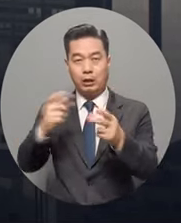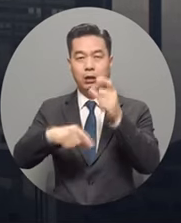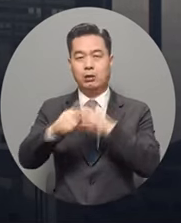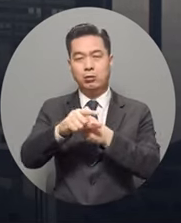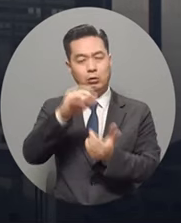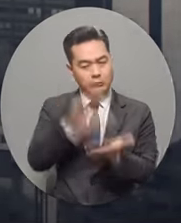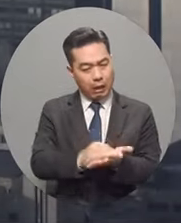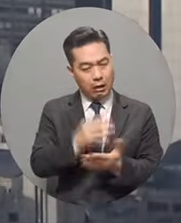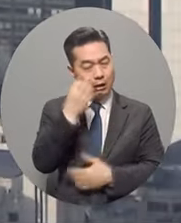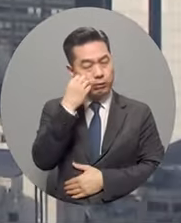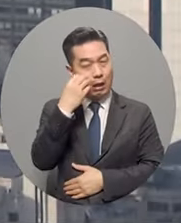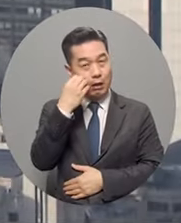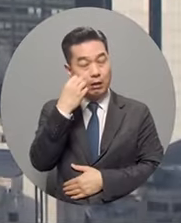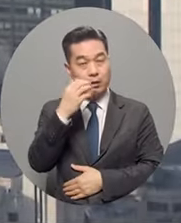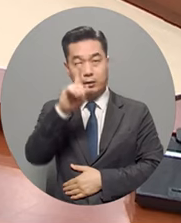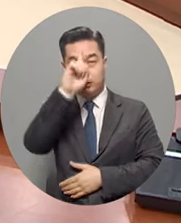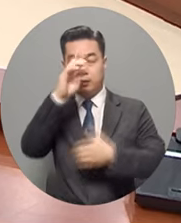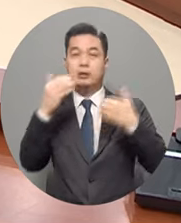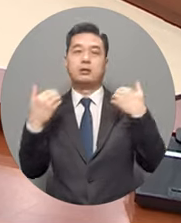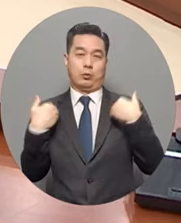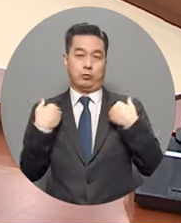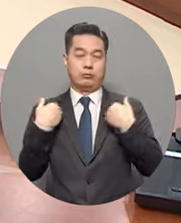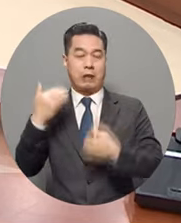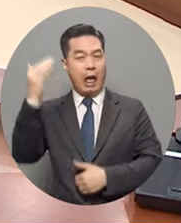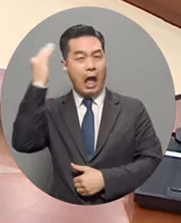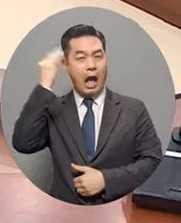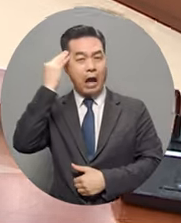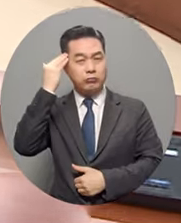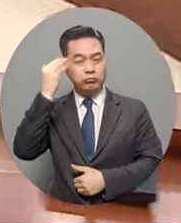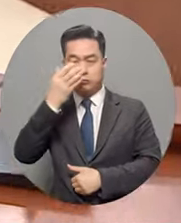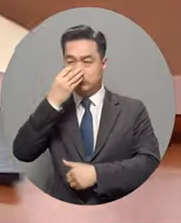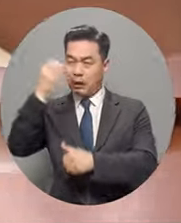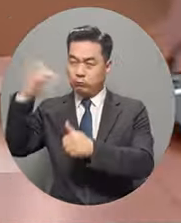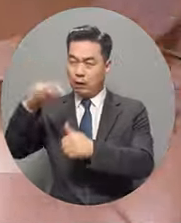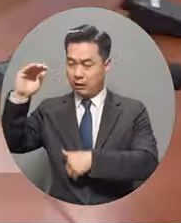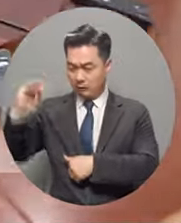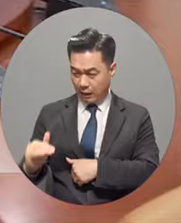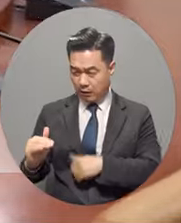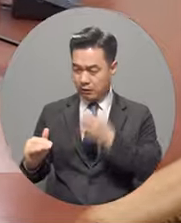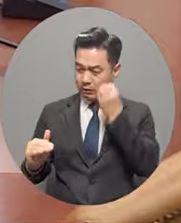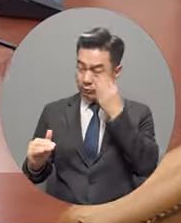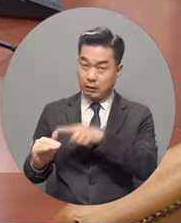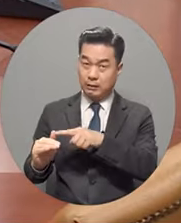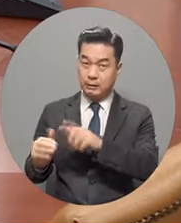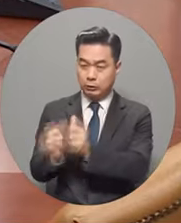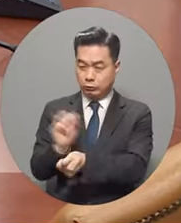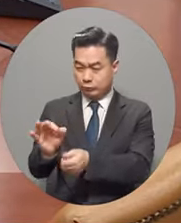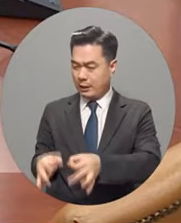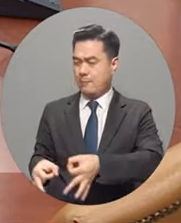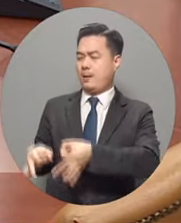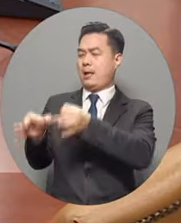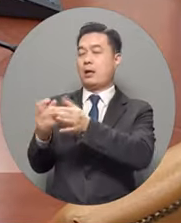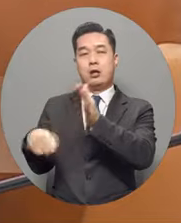인도보다도 훨씬 낮습니다. 정부는 이른바 코리아 디스카운트가 존재한다고 보고 주가를 올리기 위한 기업